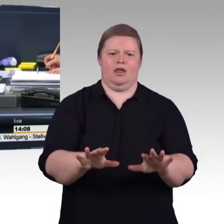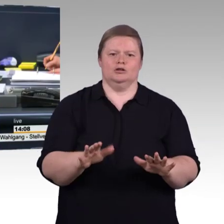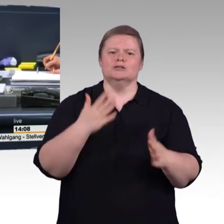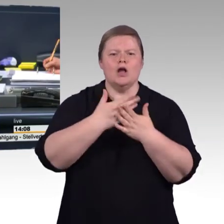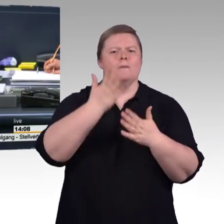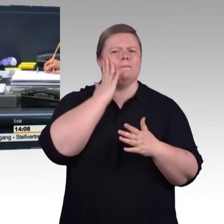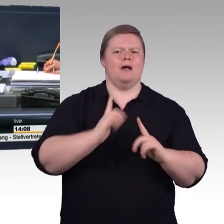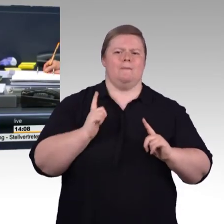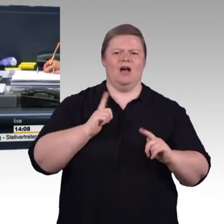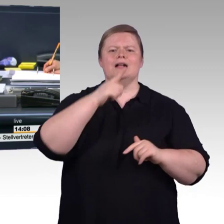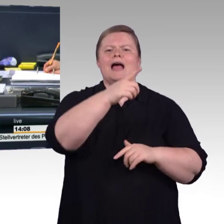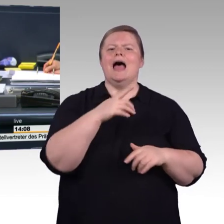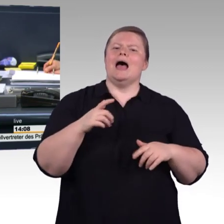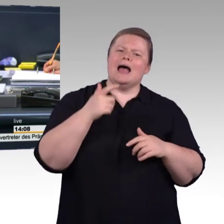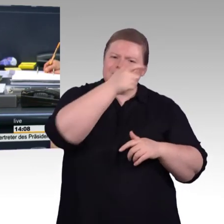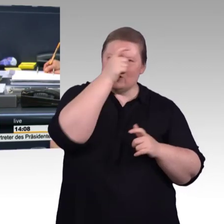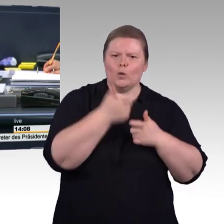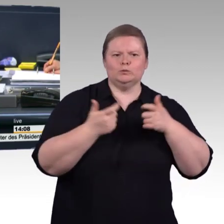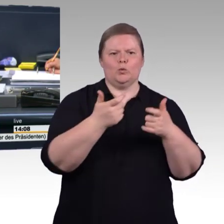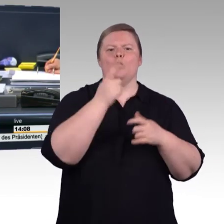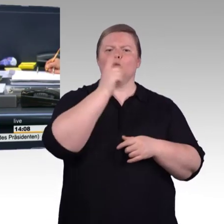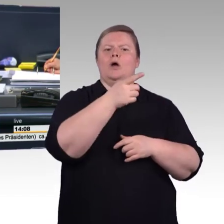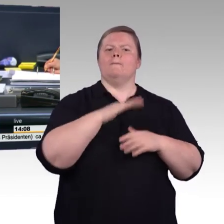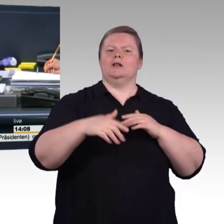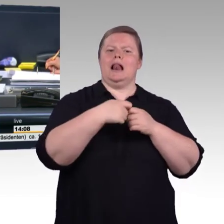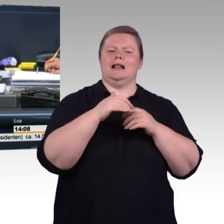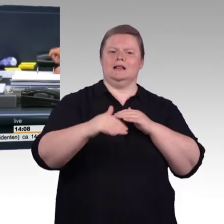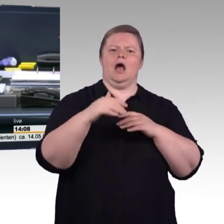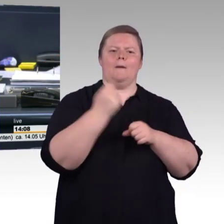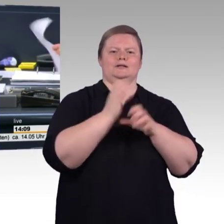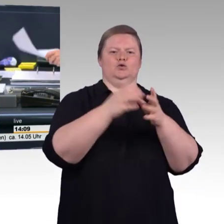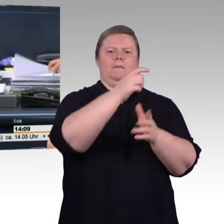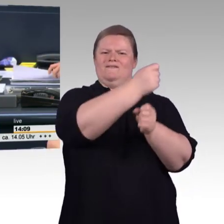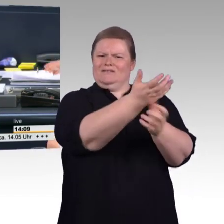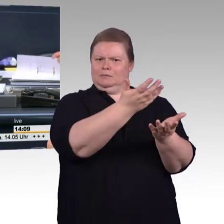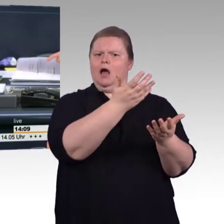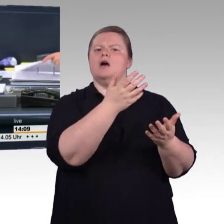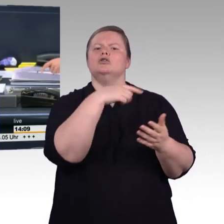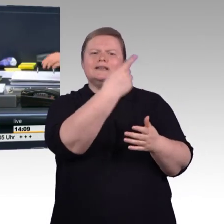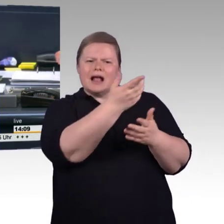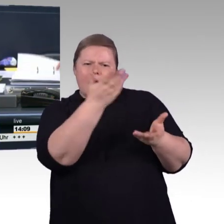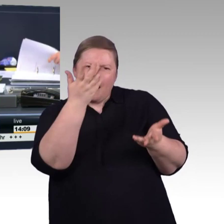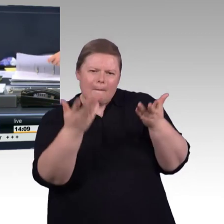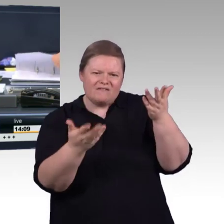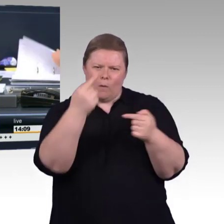interfraktionell wird Überweisung der Gesetzentwürfe auf den Drucksachen 19/10552